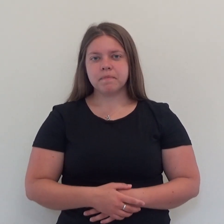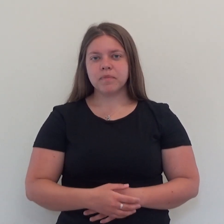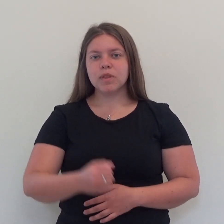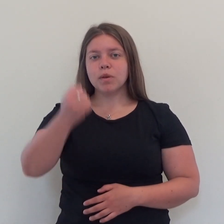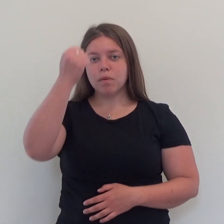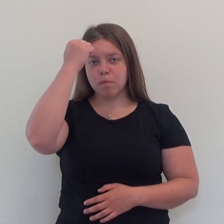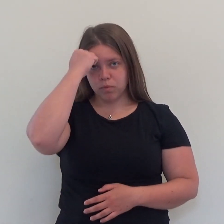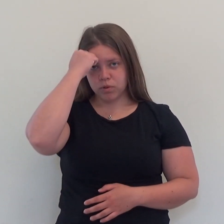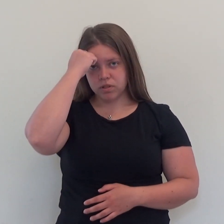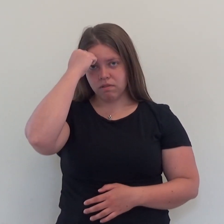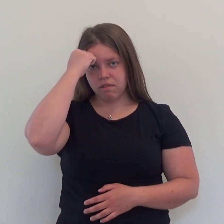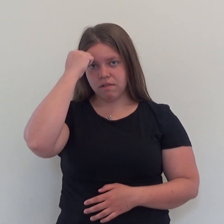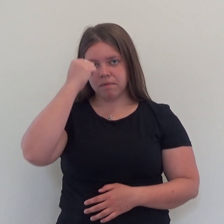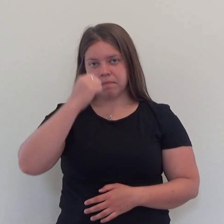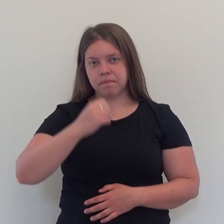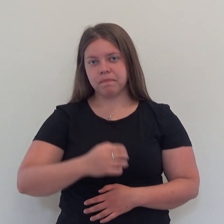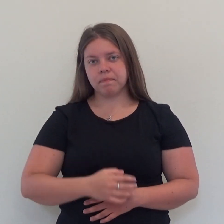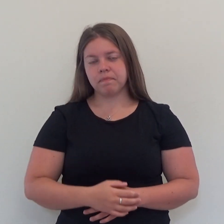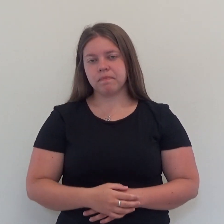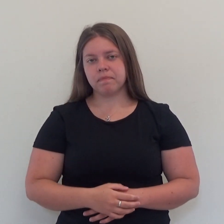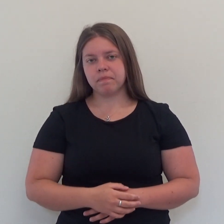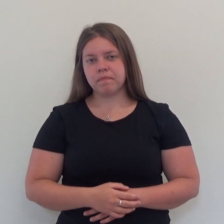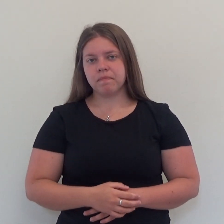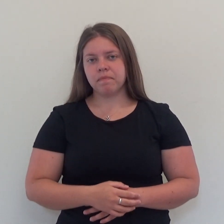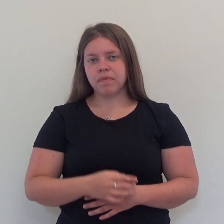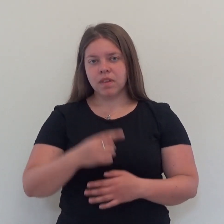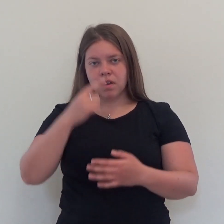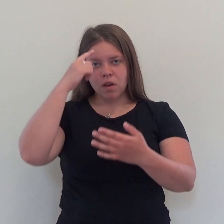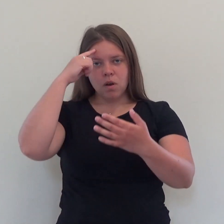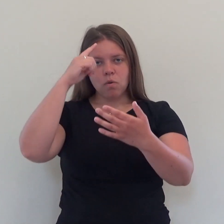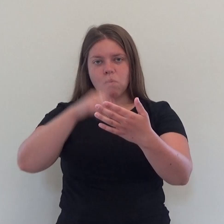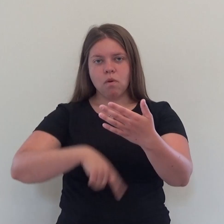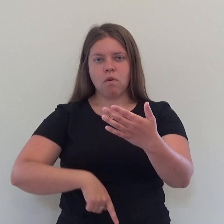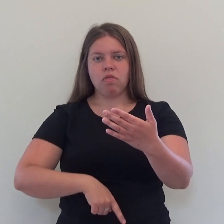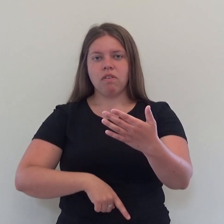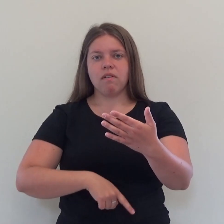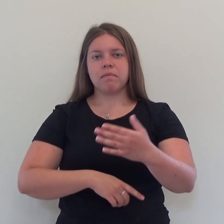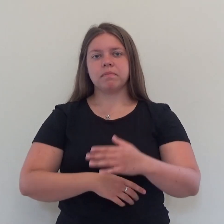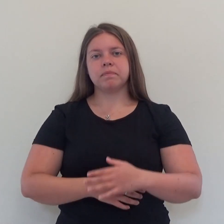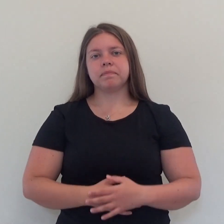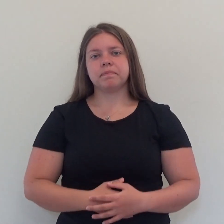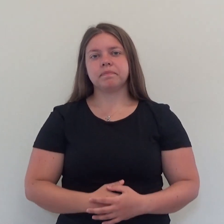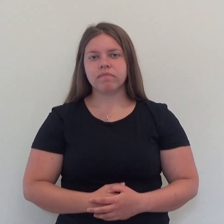MUISTAA - UNOHTAA